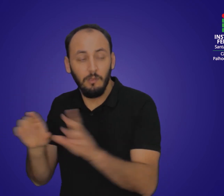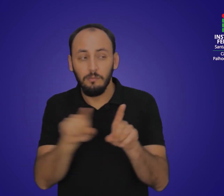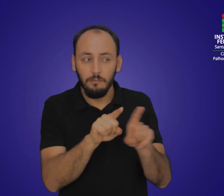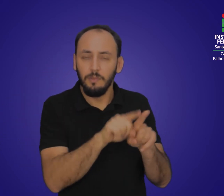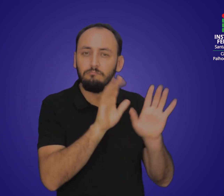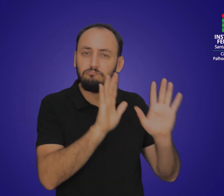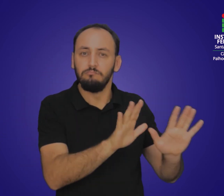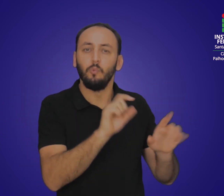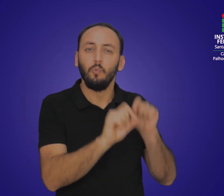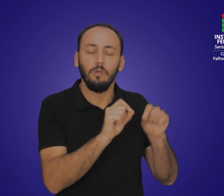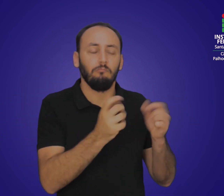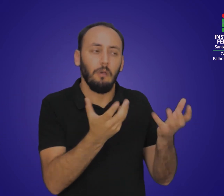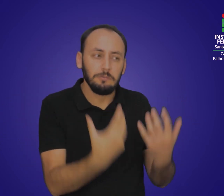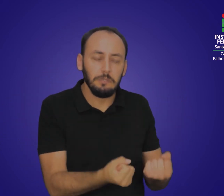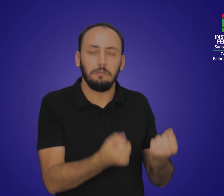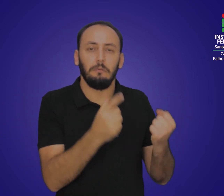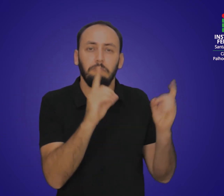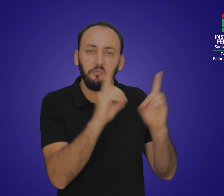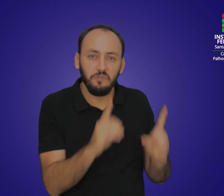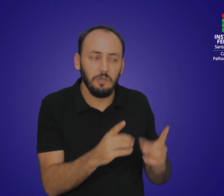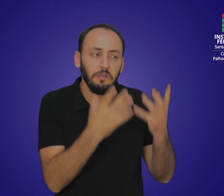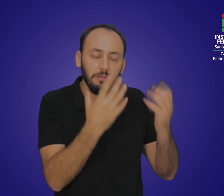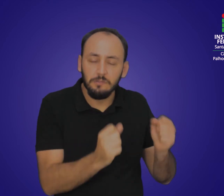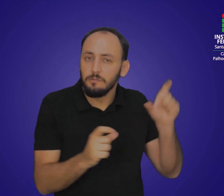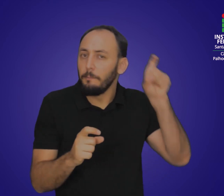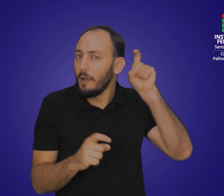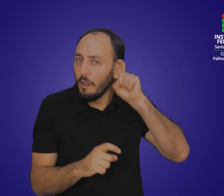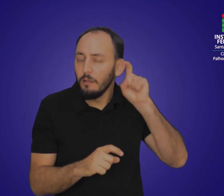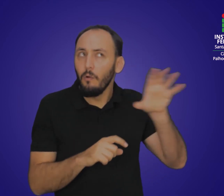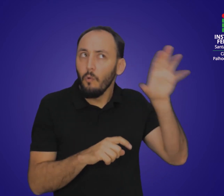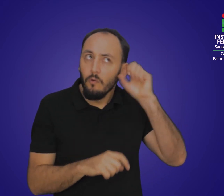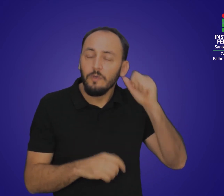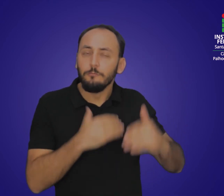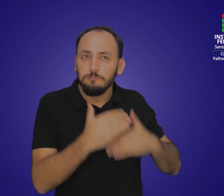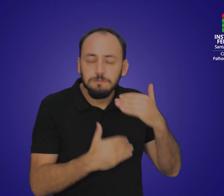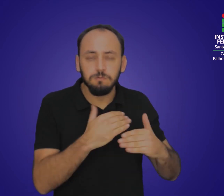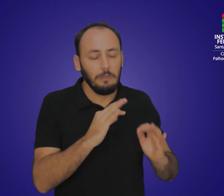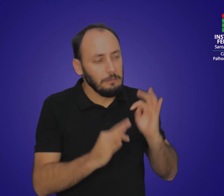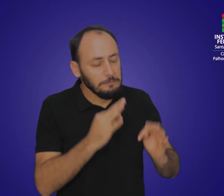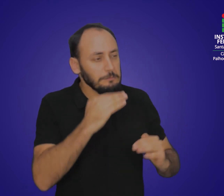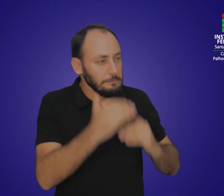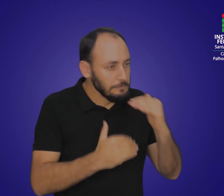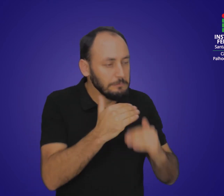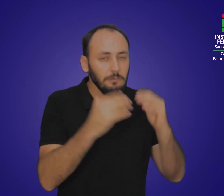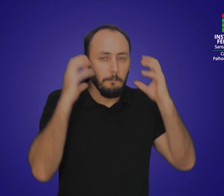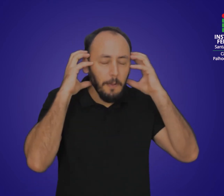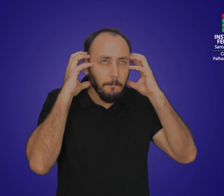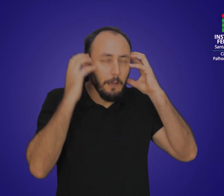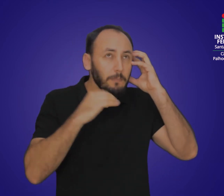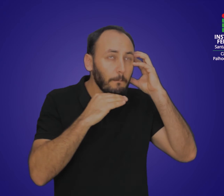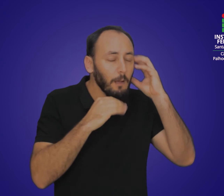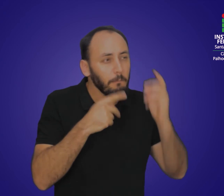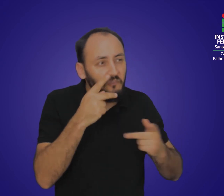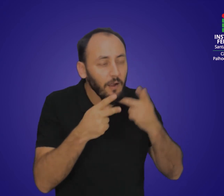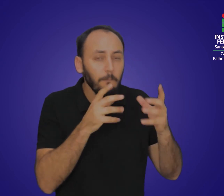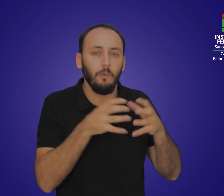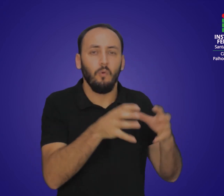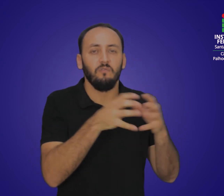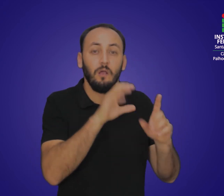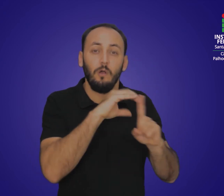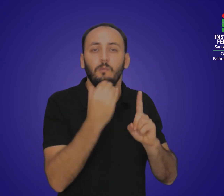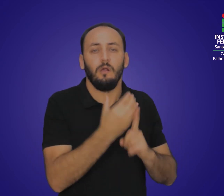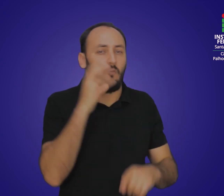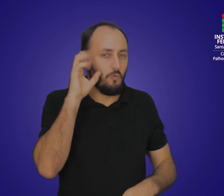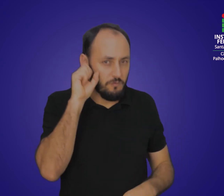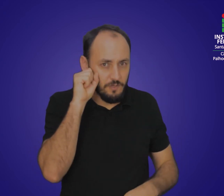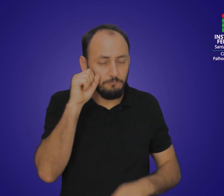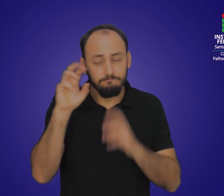Da mesma forma que o deficiente auditivo aceitou o uso de aparelhos e desenvolveu a fala por meio de técnicas de fonoaudiologia e se inseriu na comunidade ouvinte.